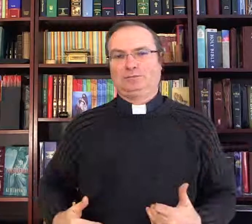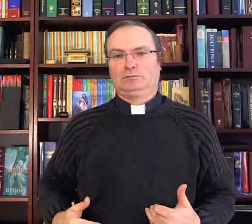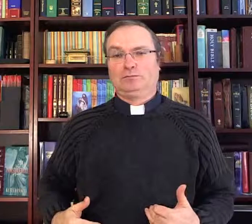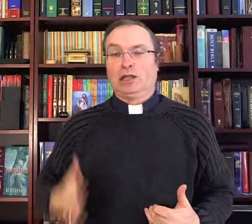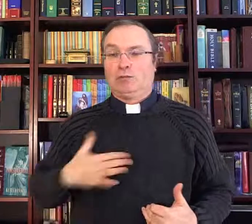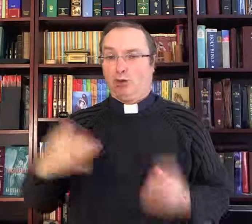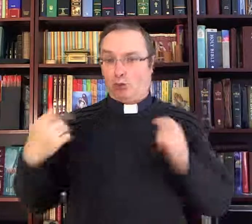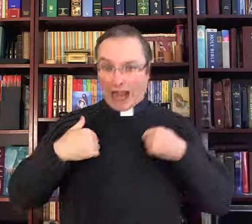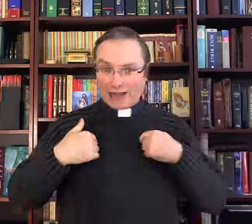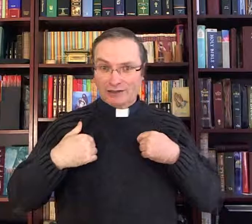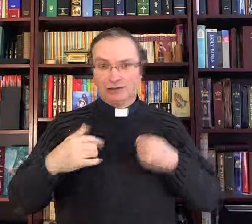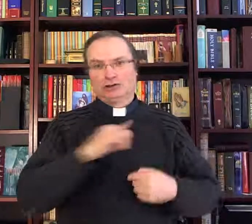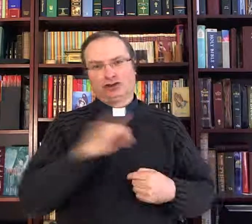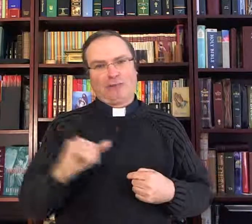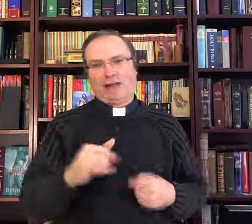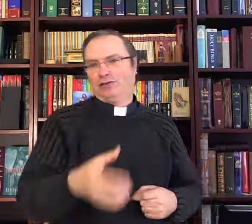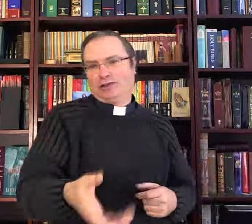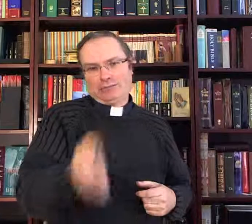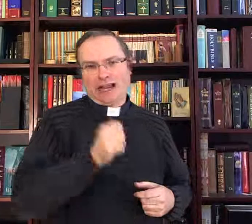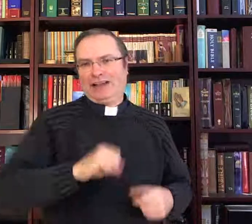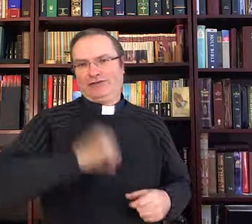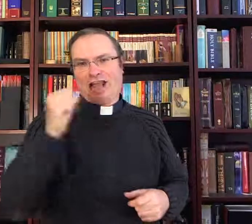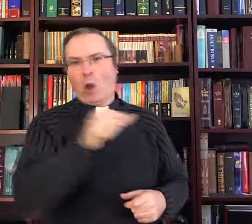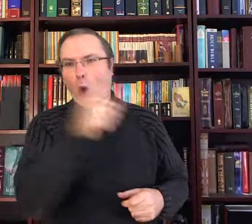En ce qui me concerne, jamais je ne tirerai fierté d'autre